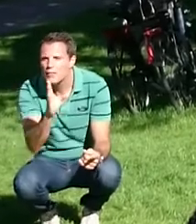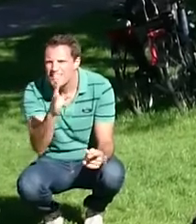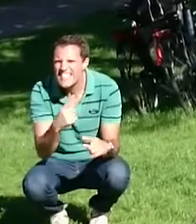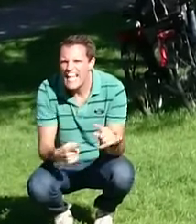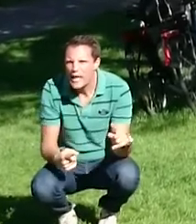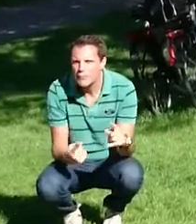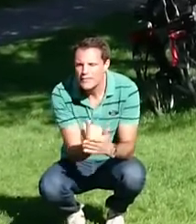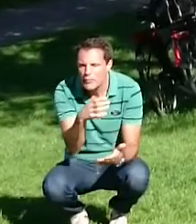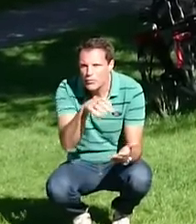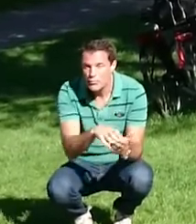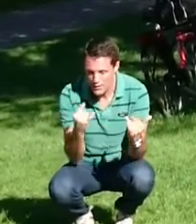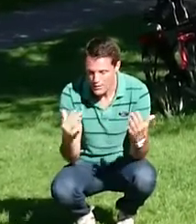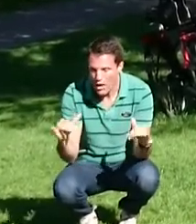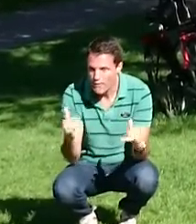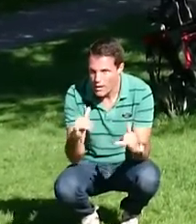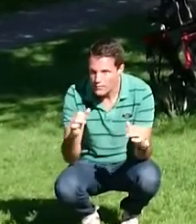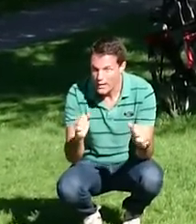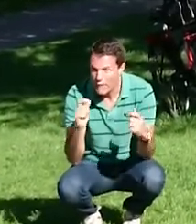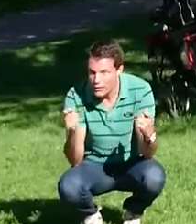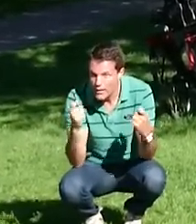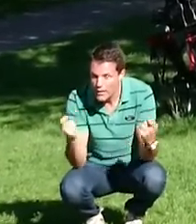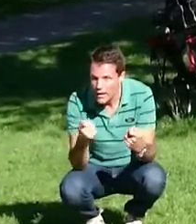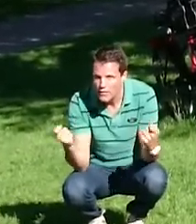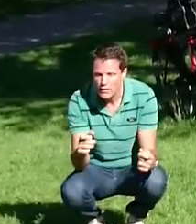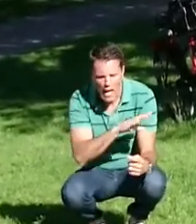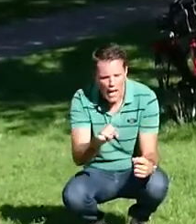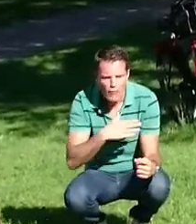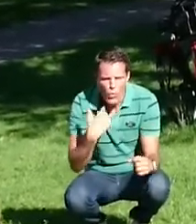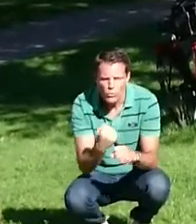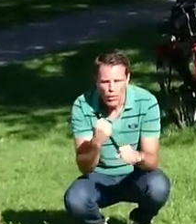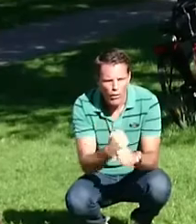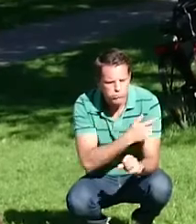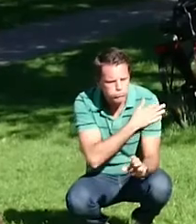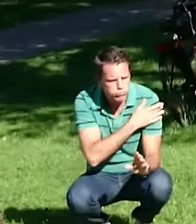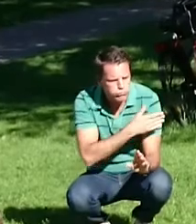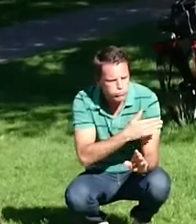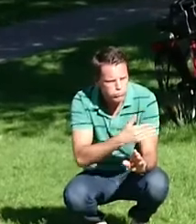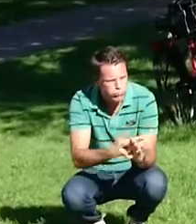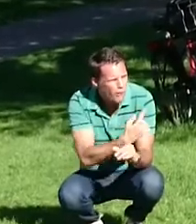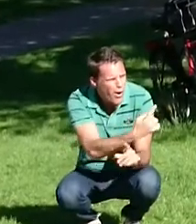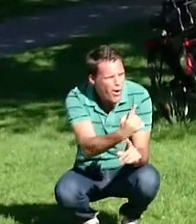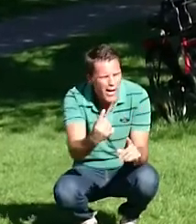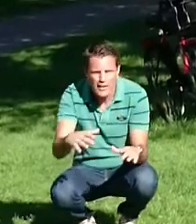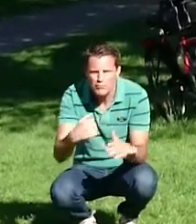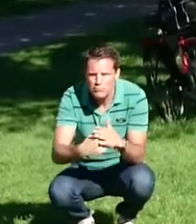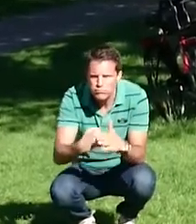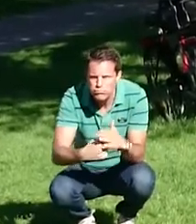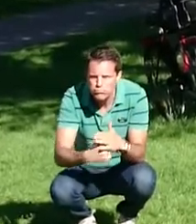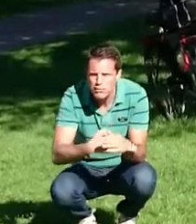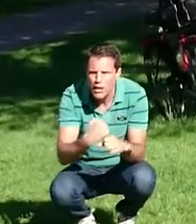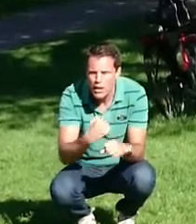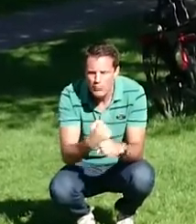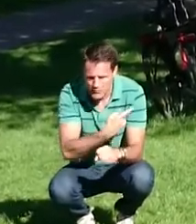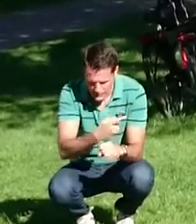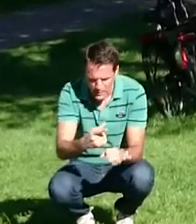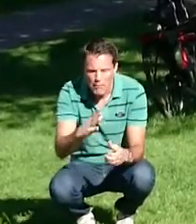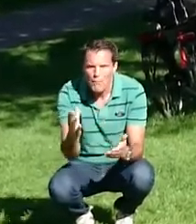Idag har vi fest och ska fira att allt vårt arbete, allt det som var och en har gjort, att det har burit frukt.